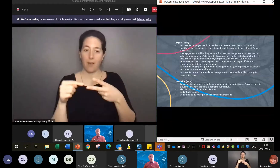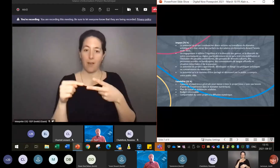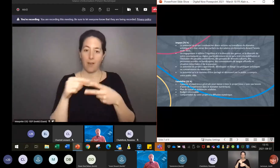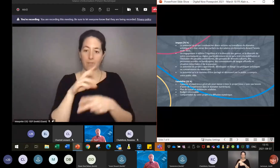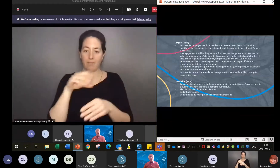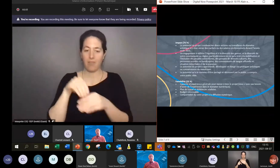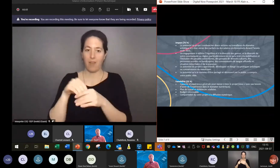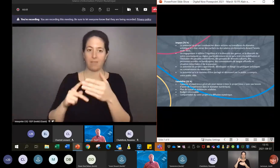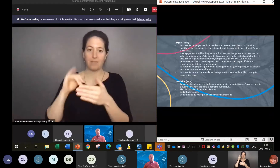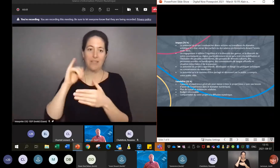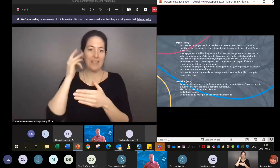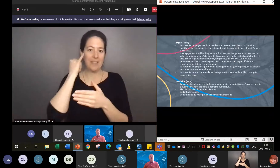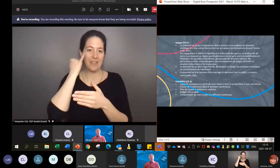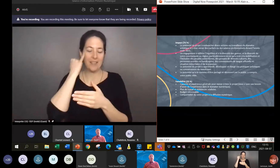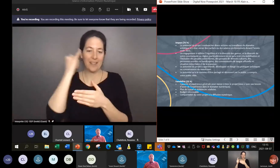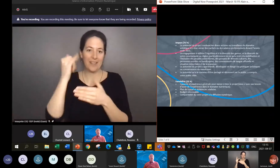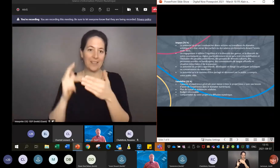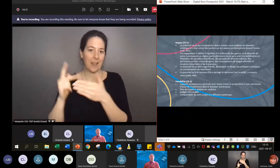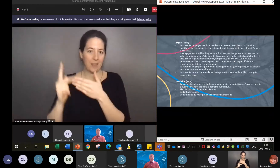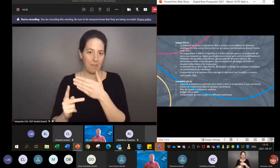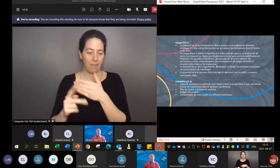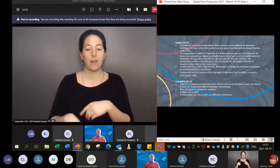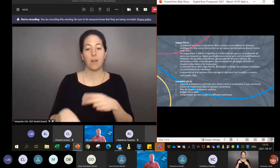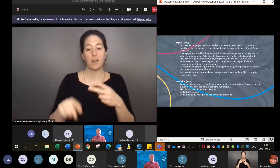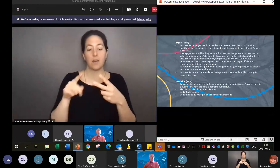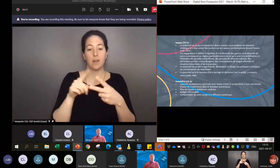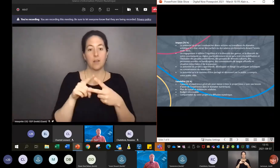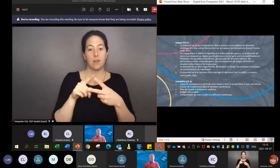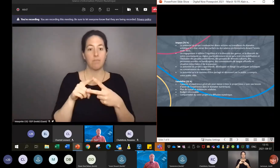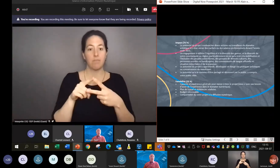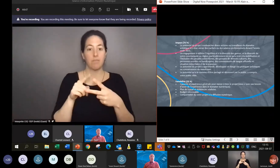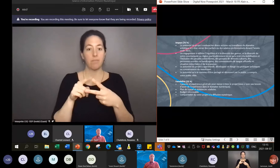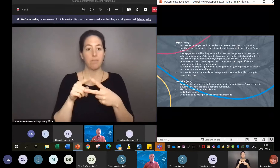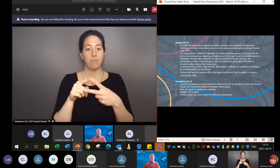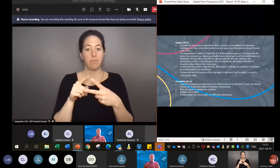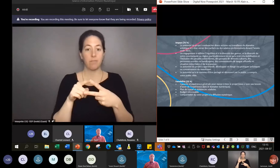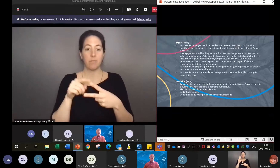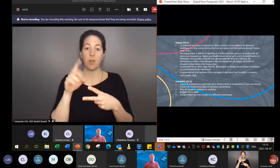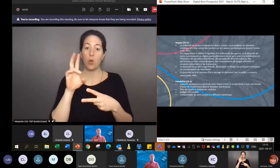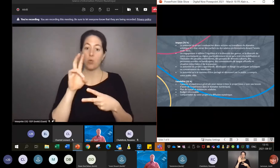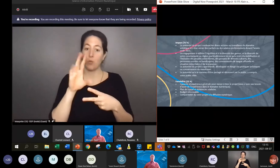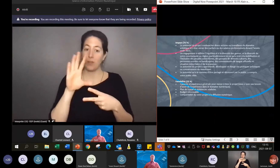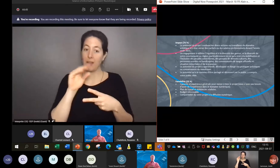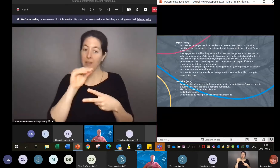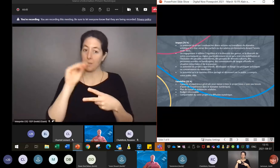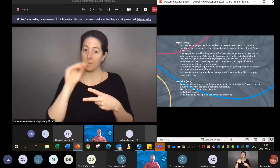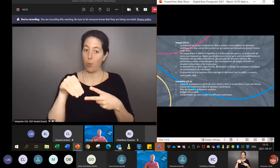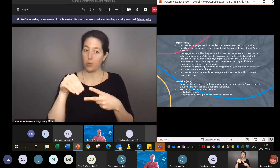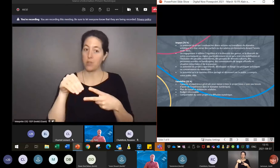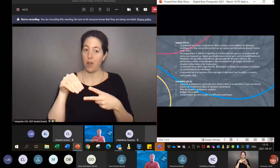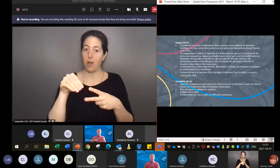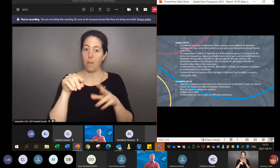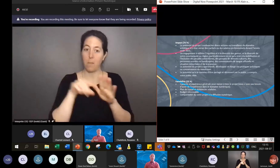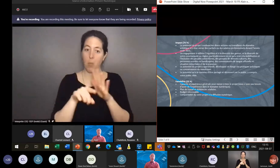un qui compte pour 75 %, et c’est